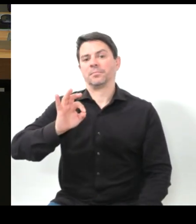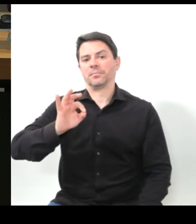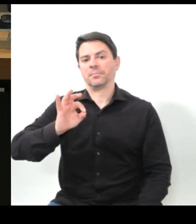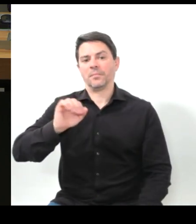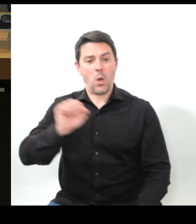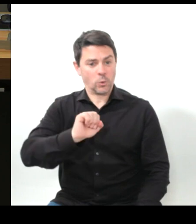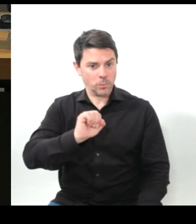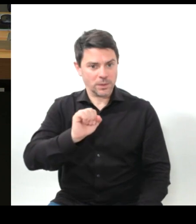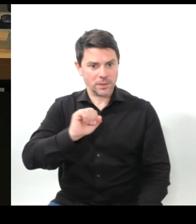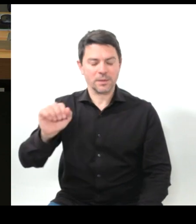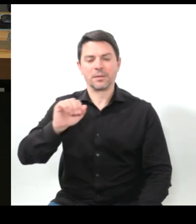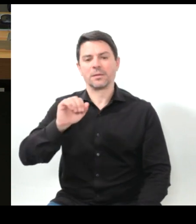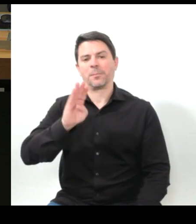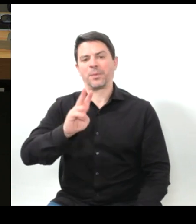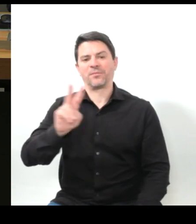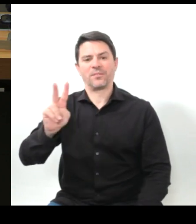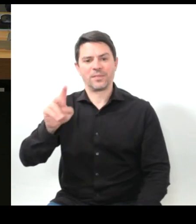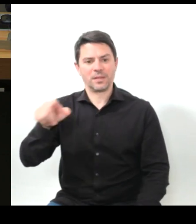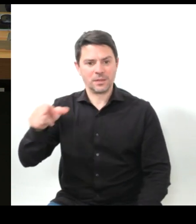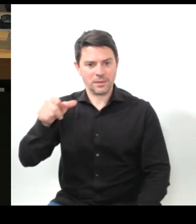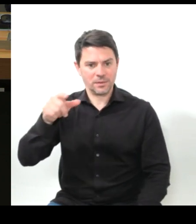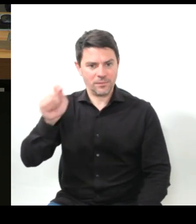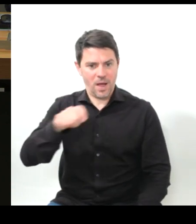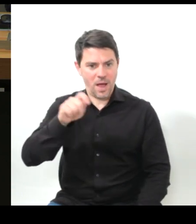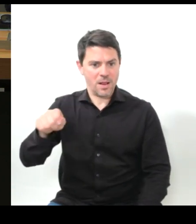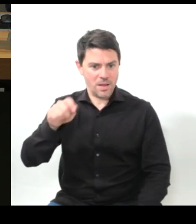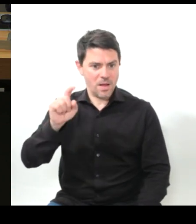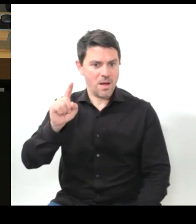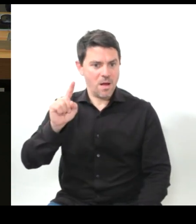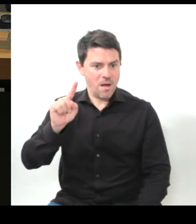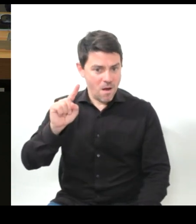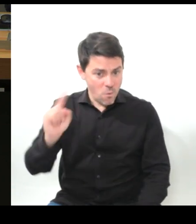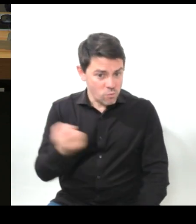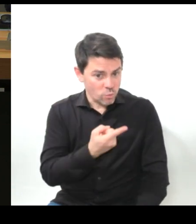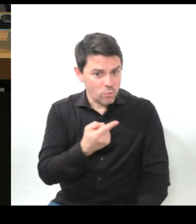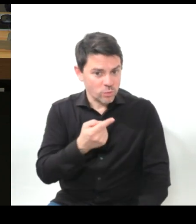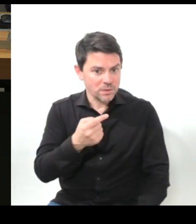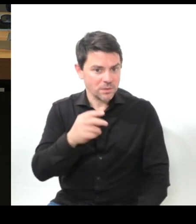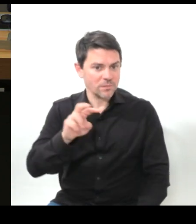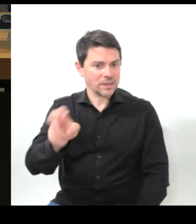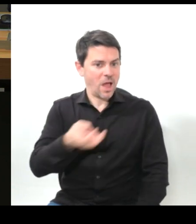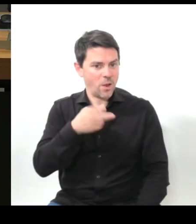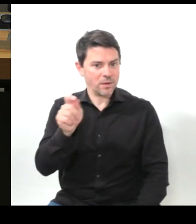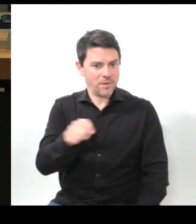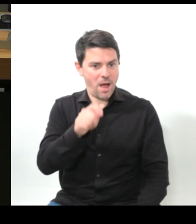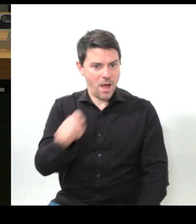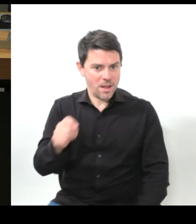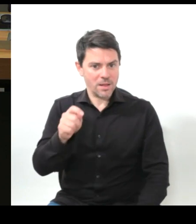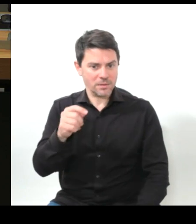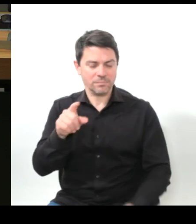denn die Wähler haben eine freie Entscheidung zu treffen, sie sind nicht verpflichtet, die gleiche Entscheidung zu treffen,